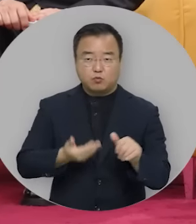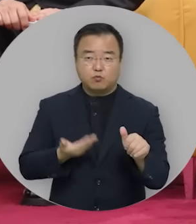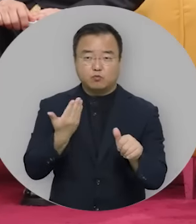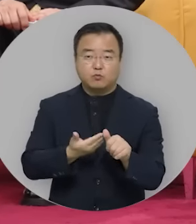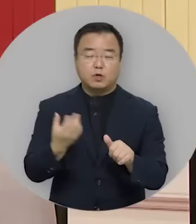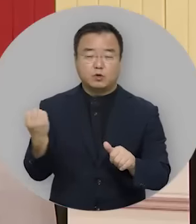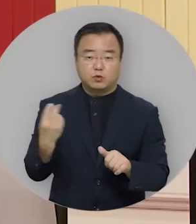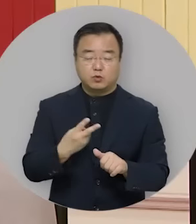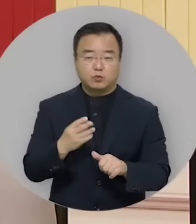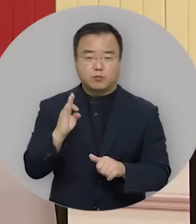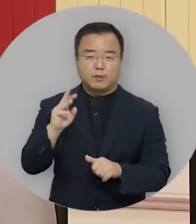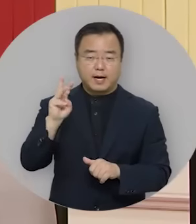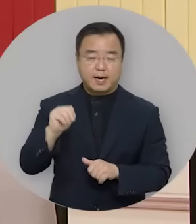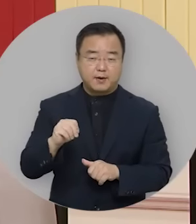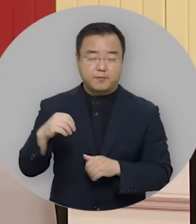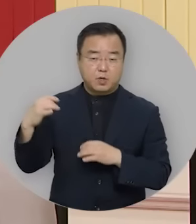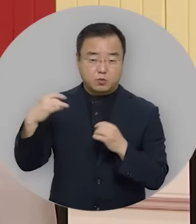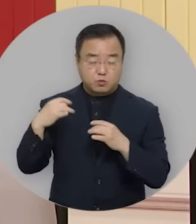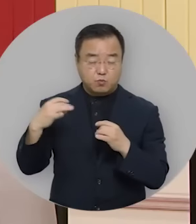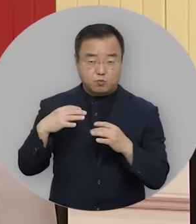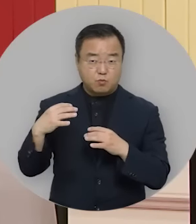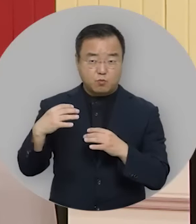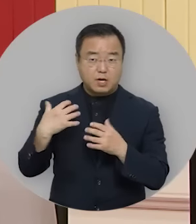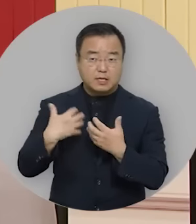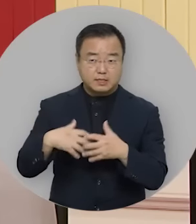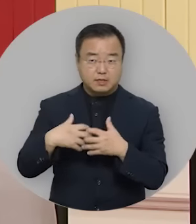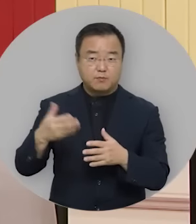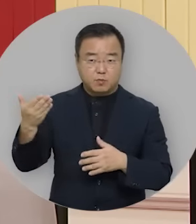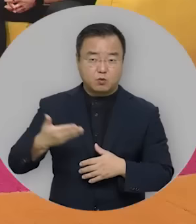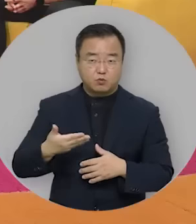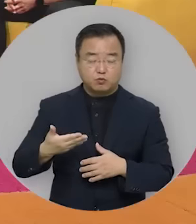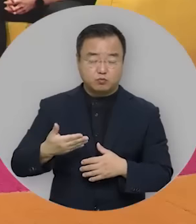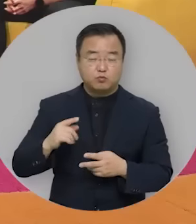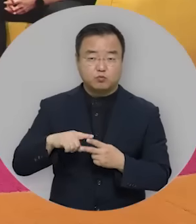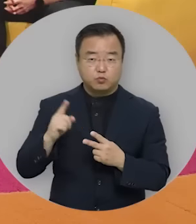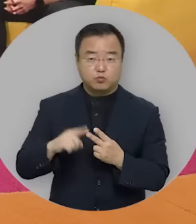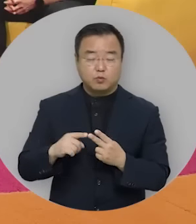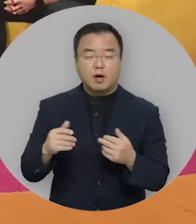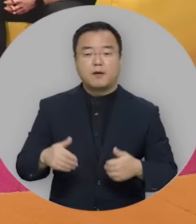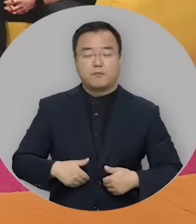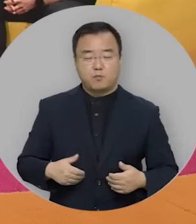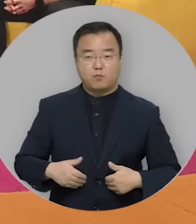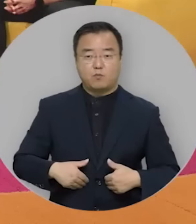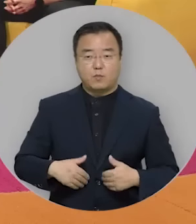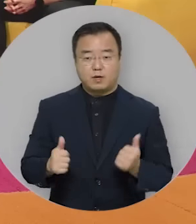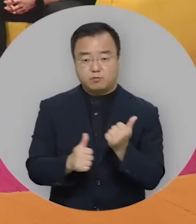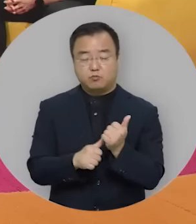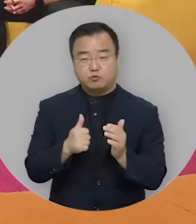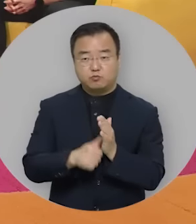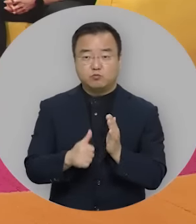아니면 FM 송·수신기를 제공하여 준다든지 필요한 보조공학기기들을 준비해 주면